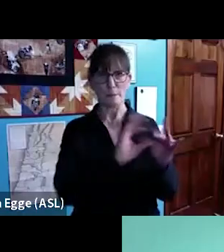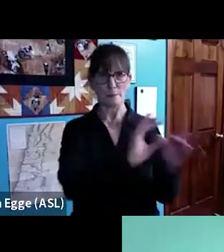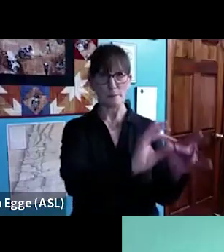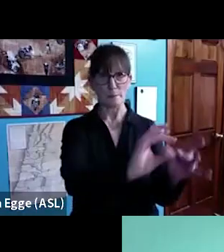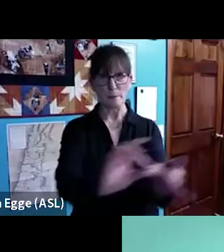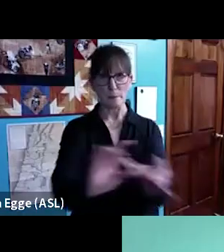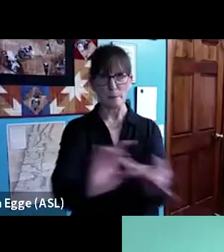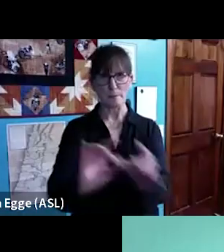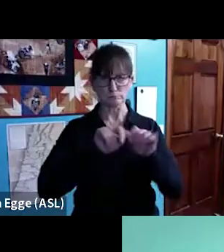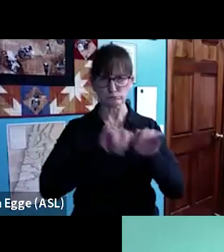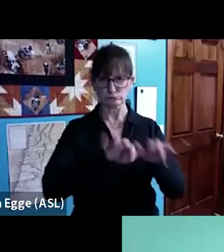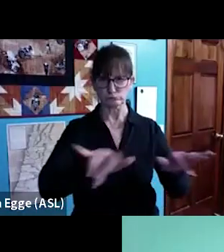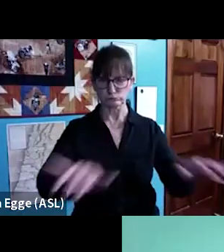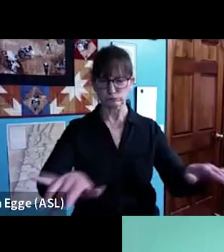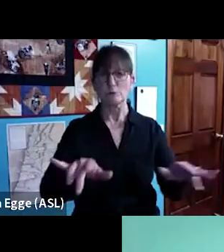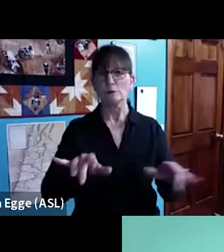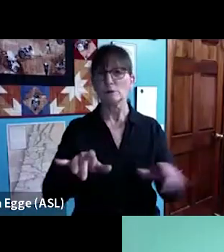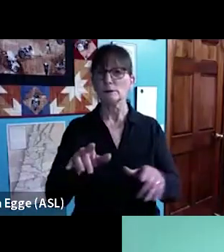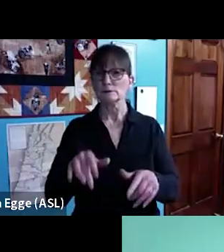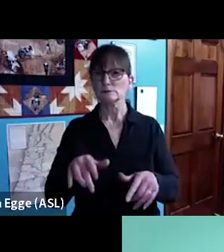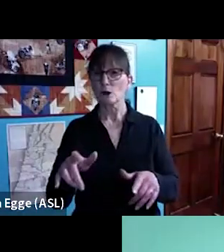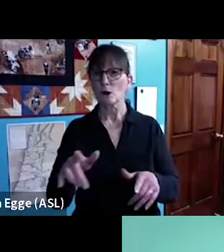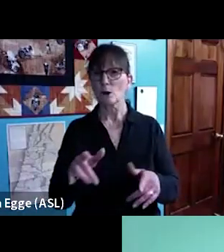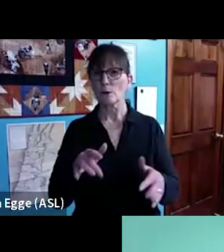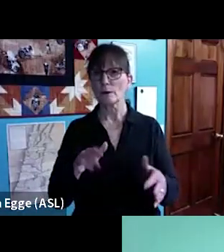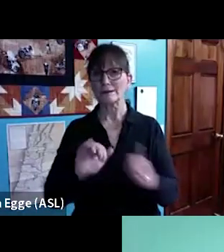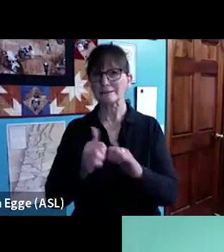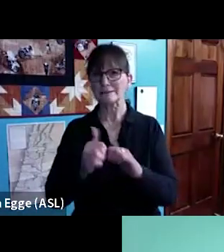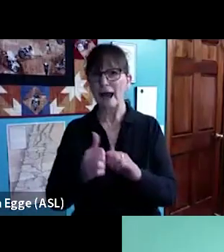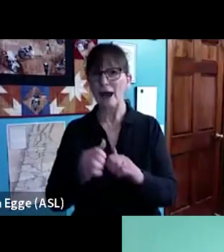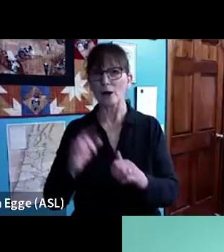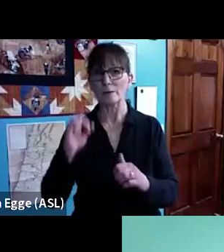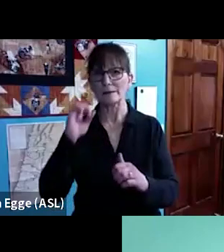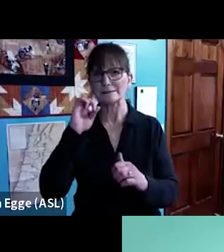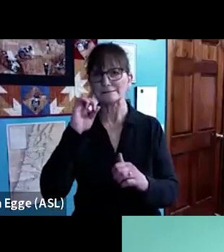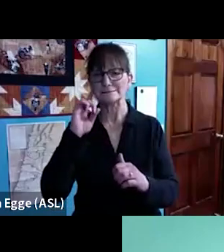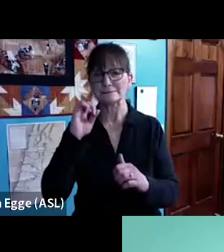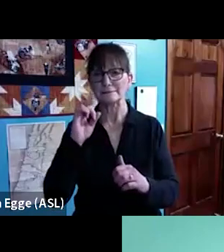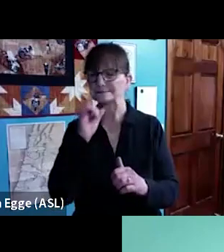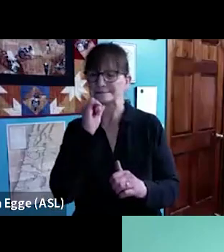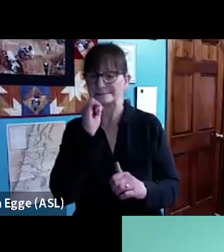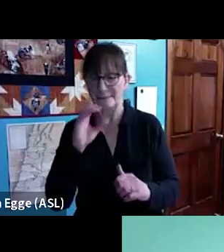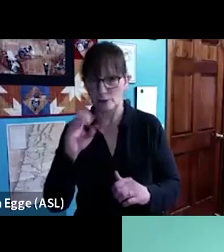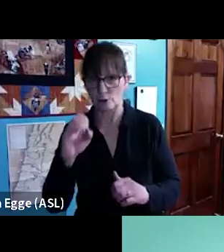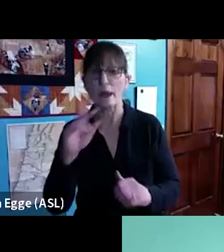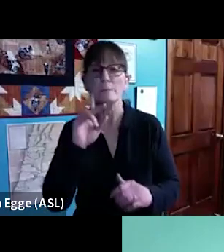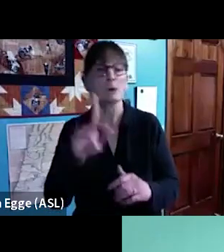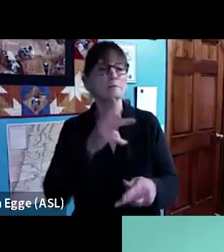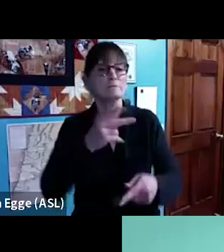tal vez expandir esto, para que ya no haya restricciones. Todo el mundo podrá usarlo, pero aún no lo sabemos.